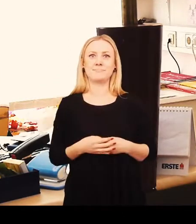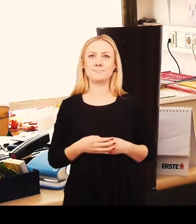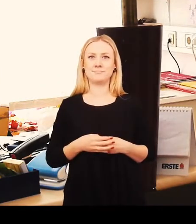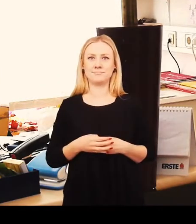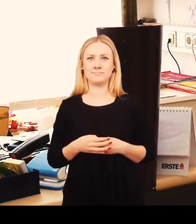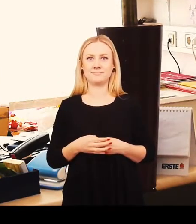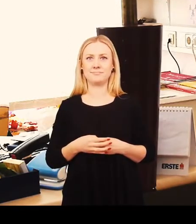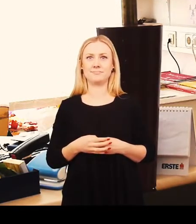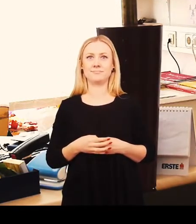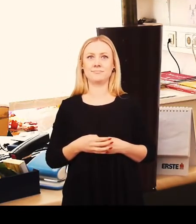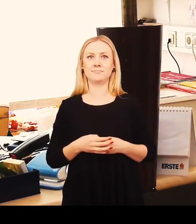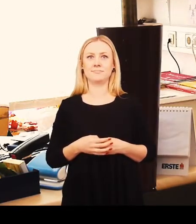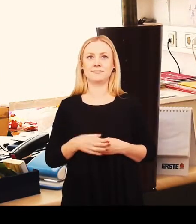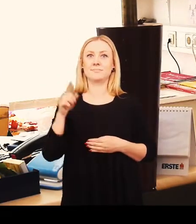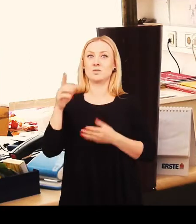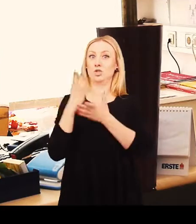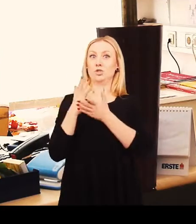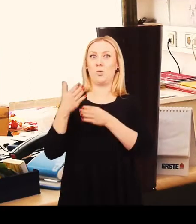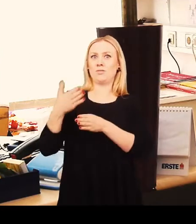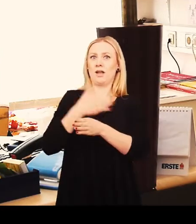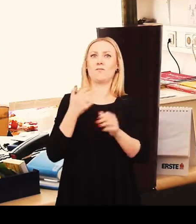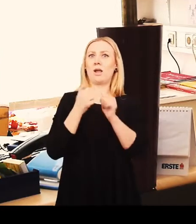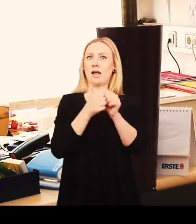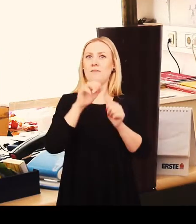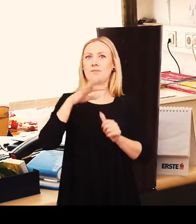Sie war schon vor mir hier bei Assistenz 24 angestellt.